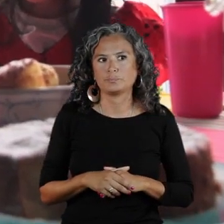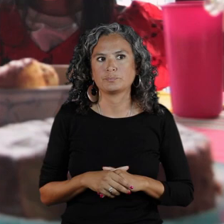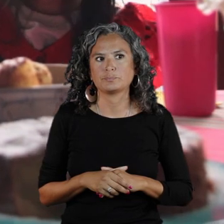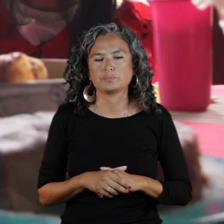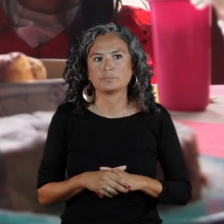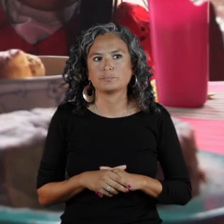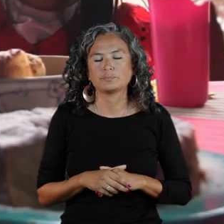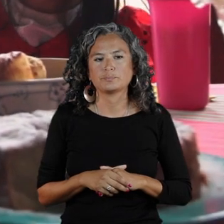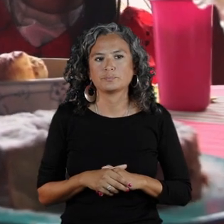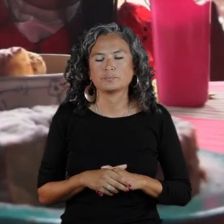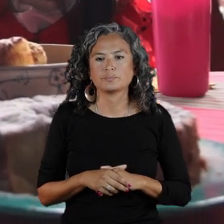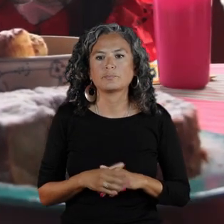Lo coso